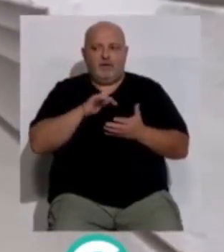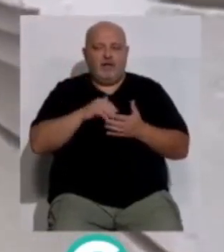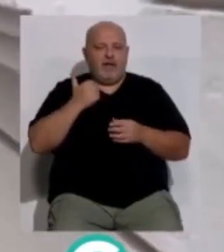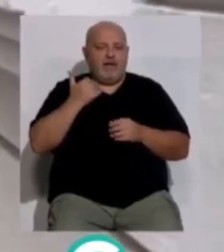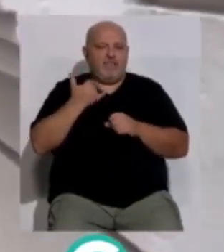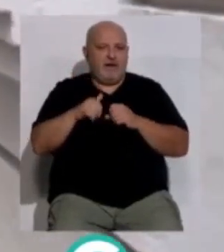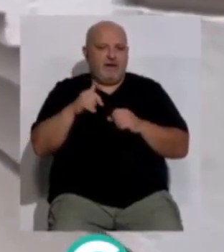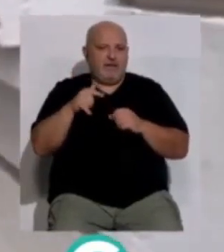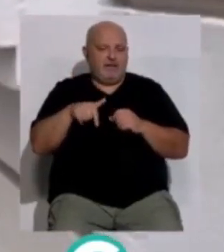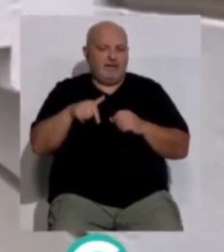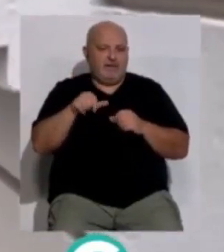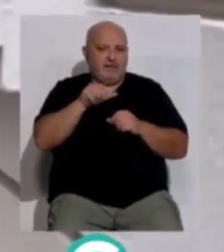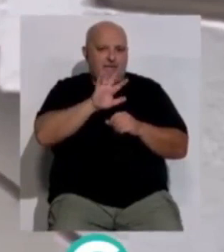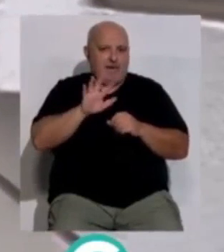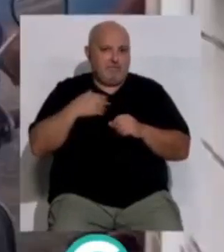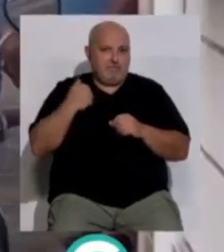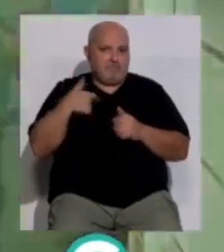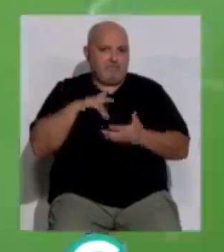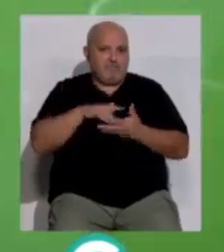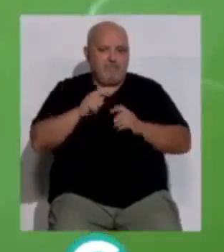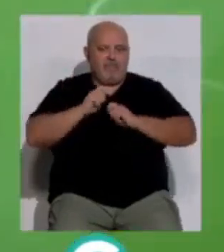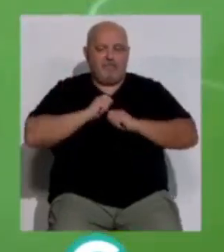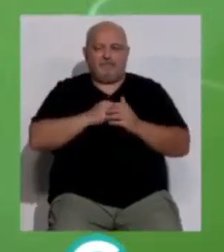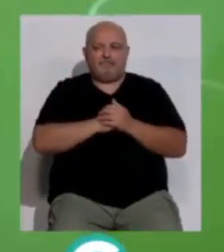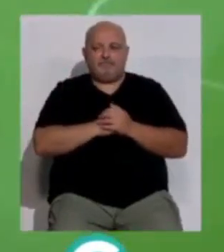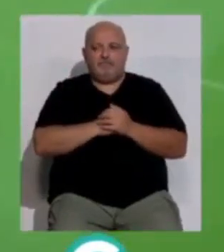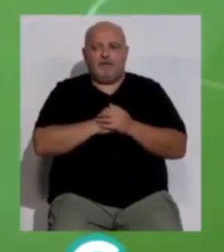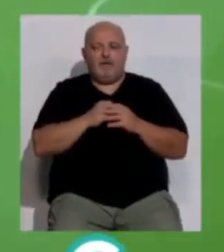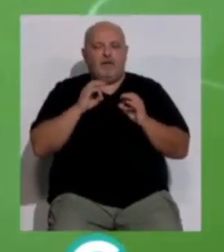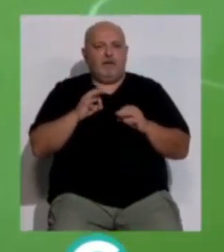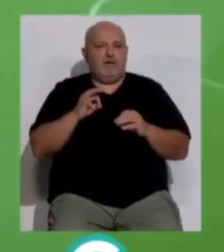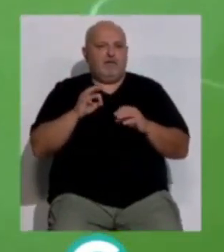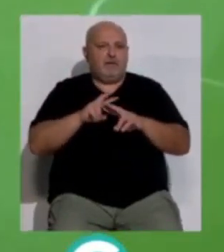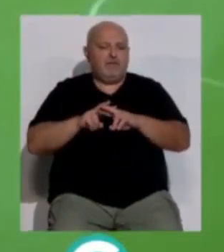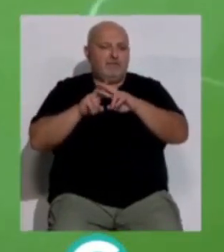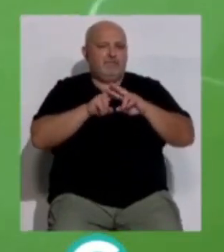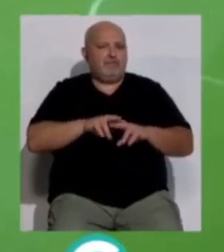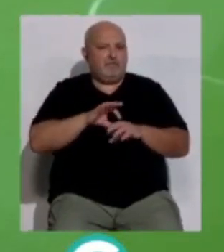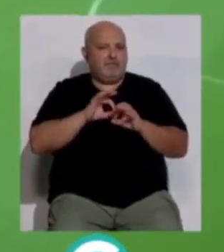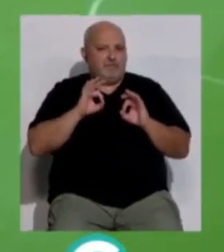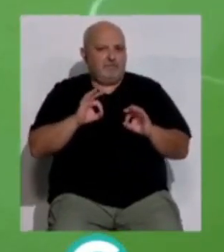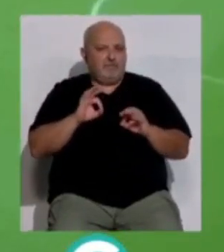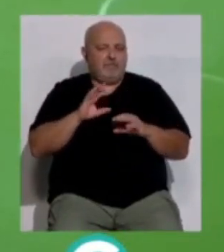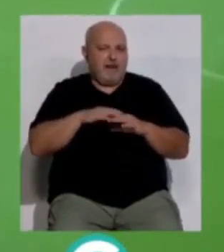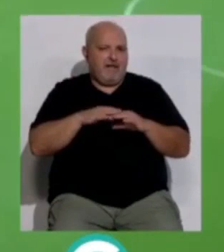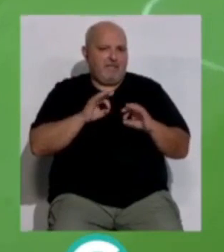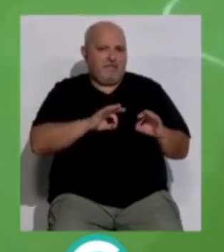captar estas imágenes que nos ha cedido ha pasado como decimos ese pertinente reconocimiento médico